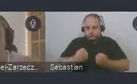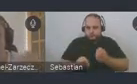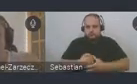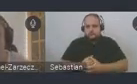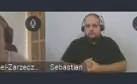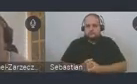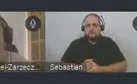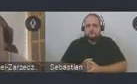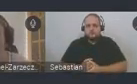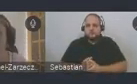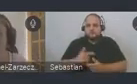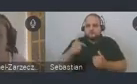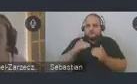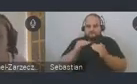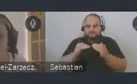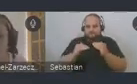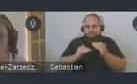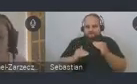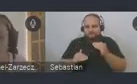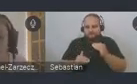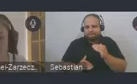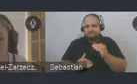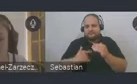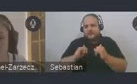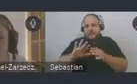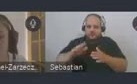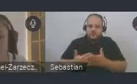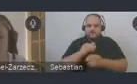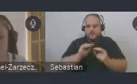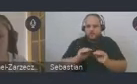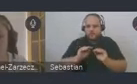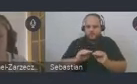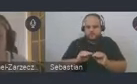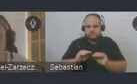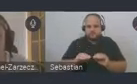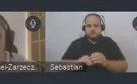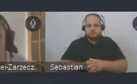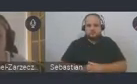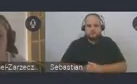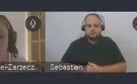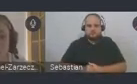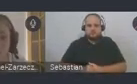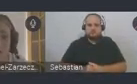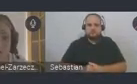Tak, to jest zejście o nawet kilkanaście poziomów, żeby wczuć się w rolę cyfrowego debiutanta.